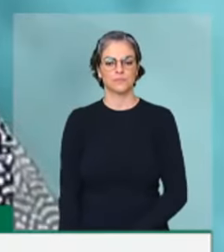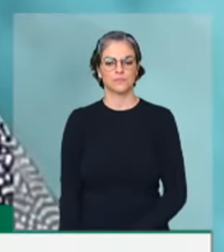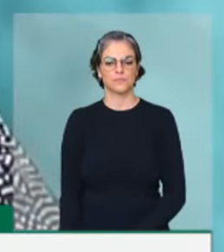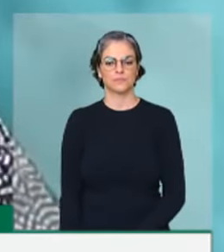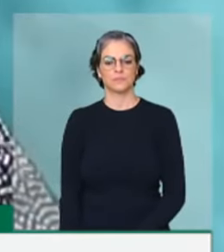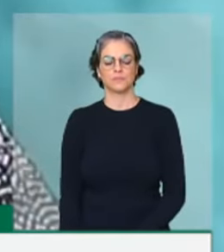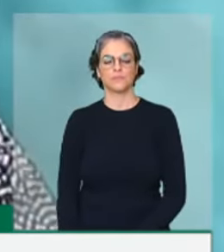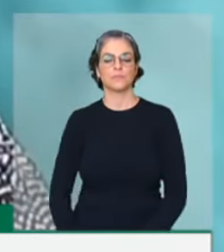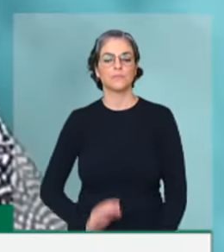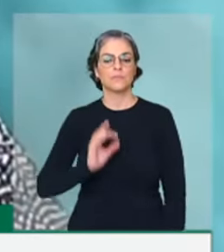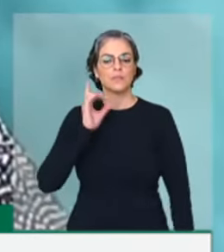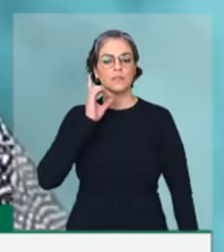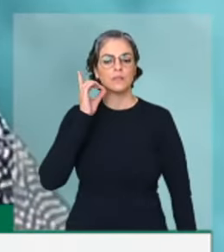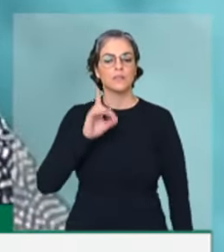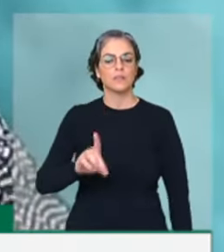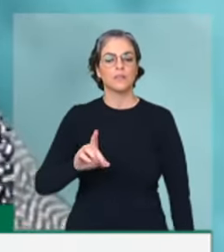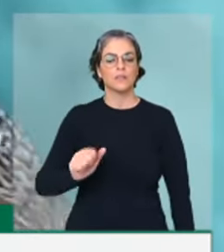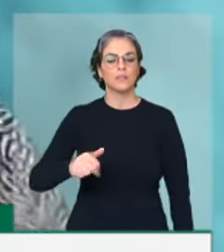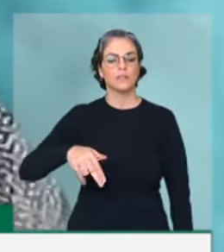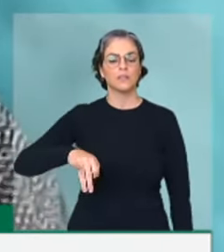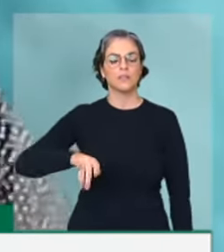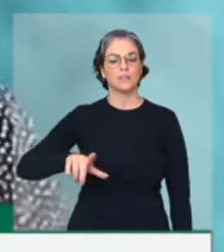OBRIGADO. -- DEPUTADO DANIEL, SENHOR PRESIDENTE, O DEPUTADO DANIEL NÃO TENDO